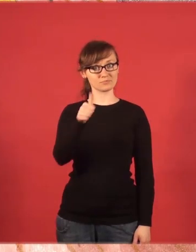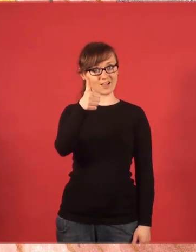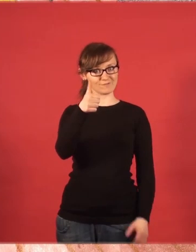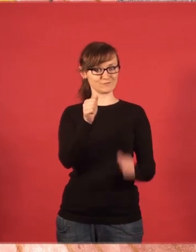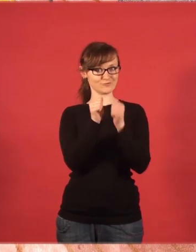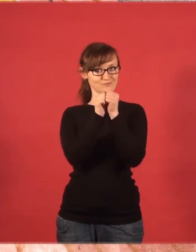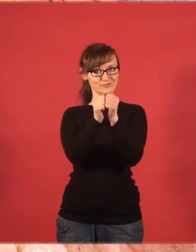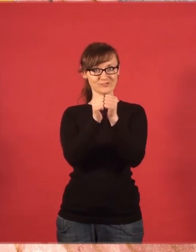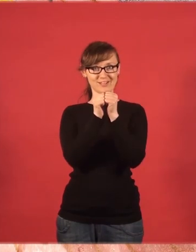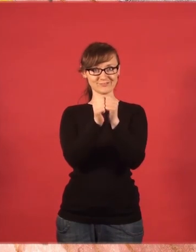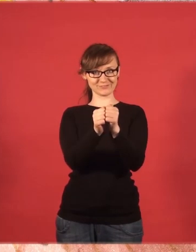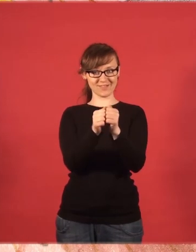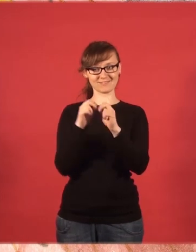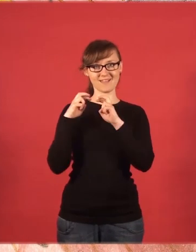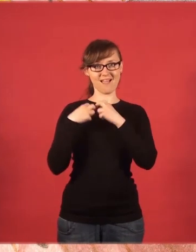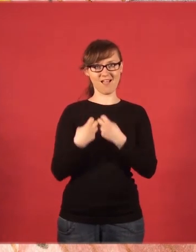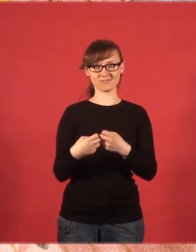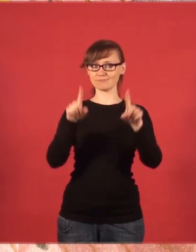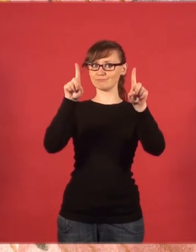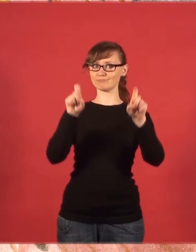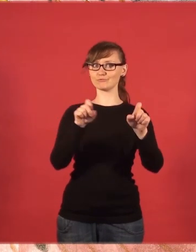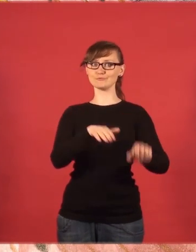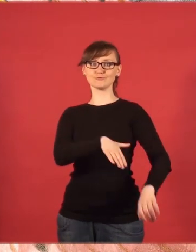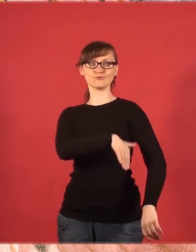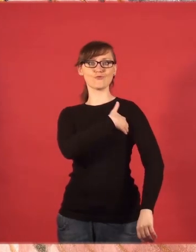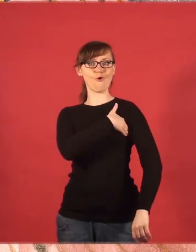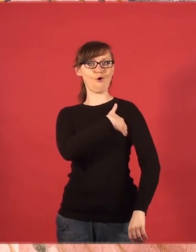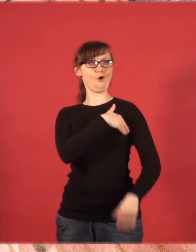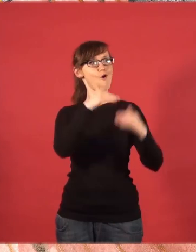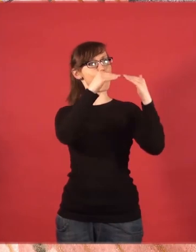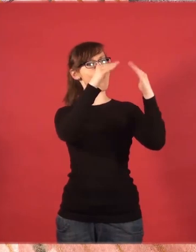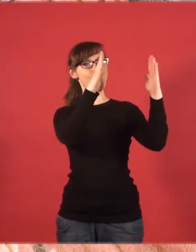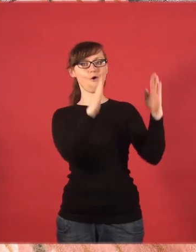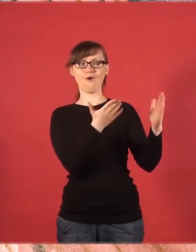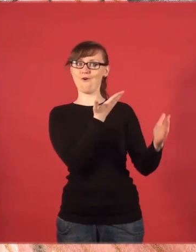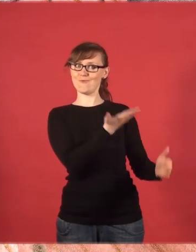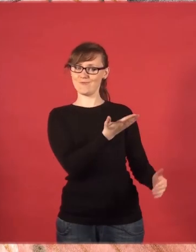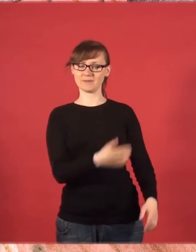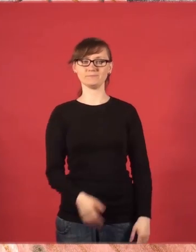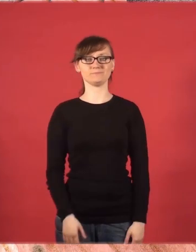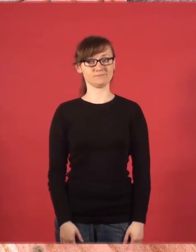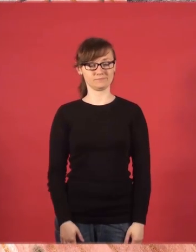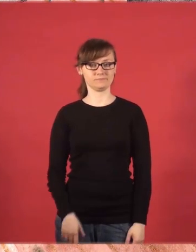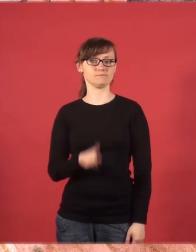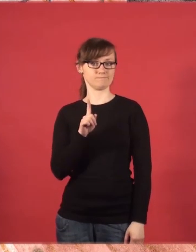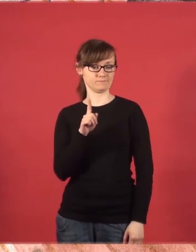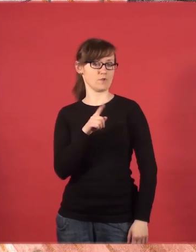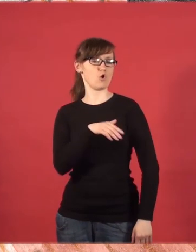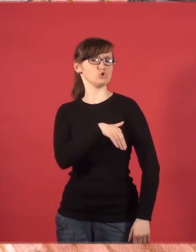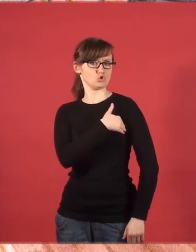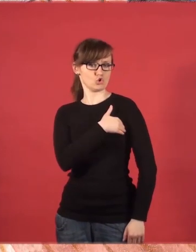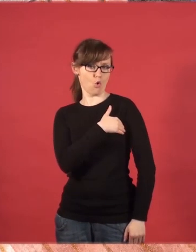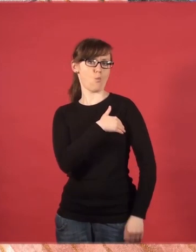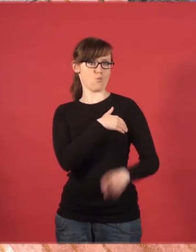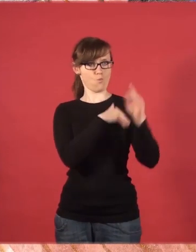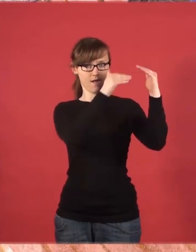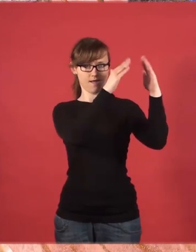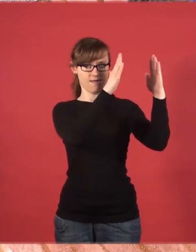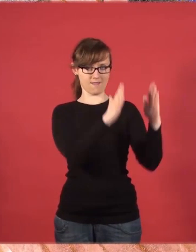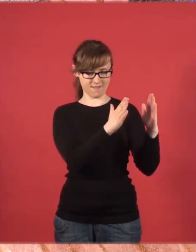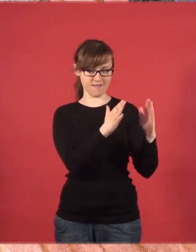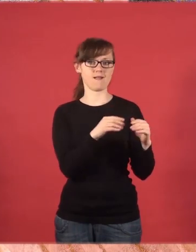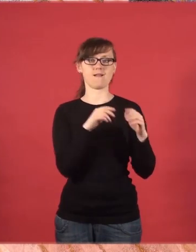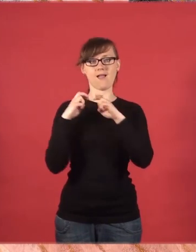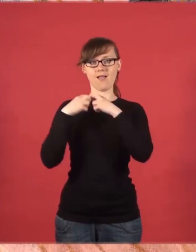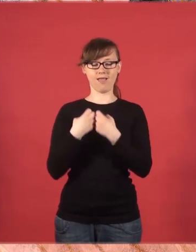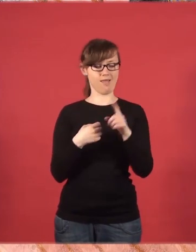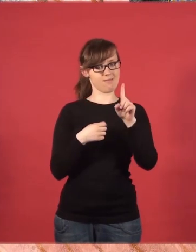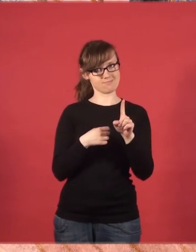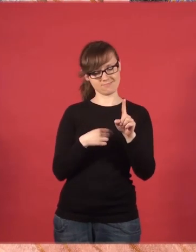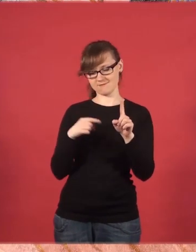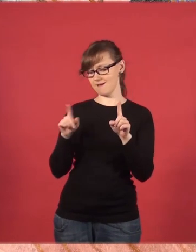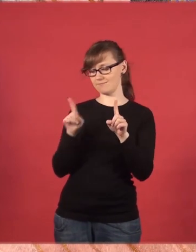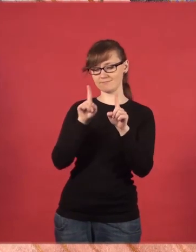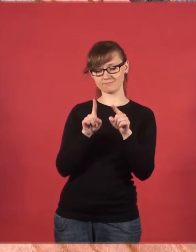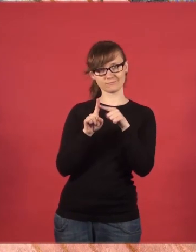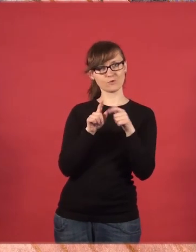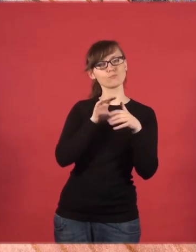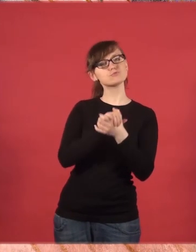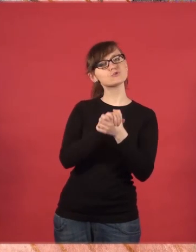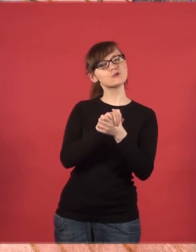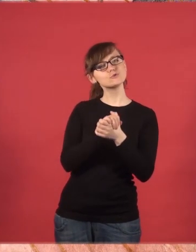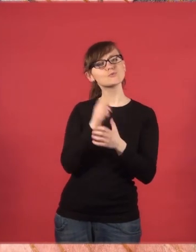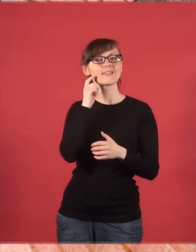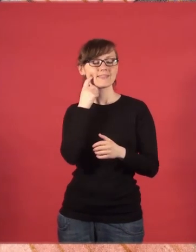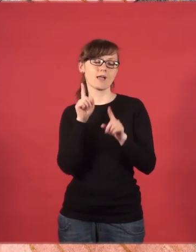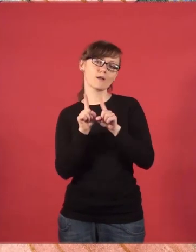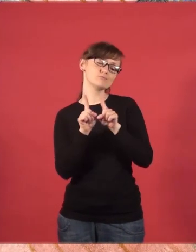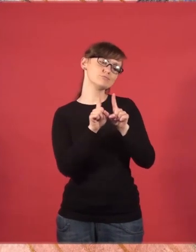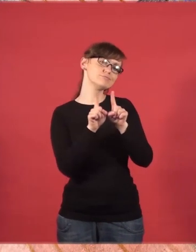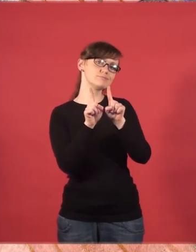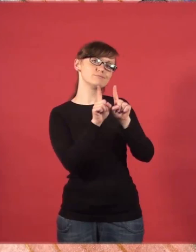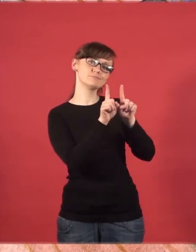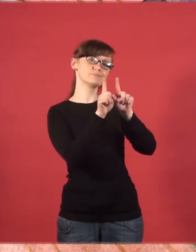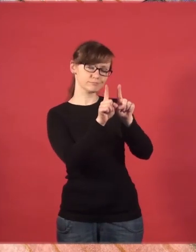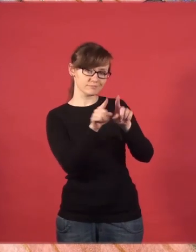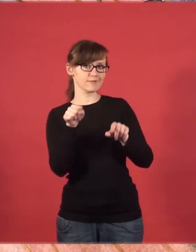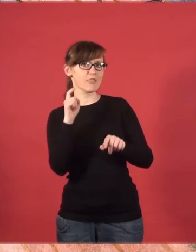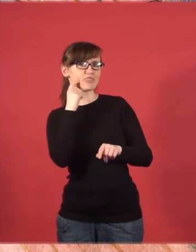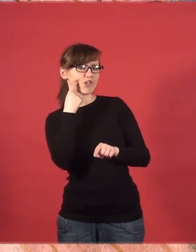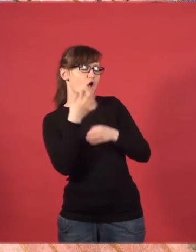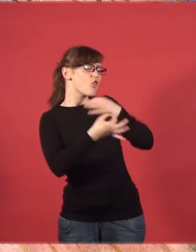Pierwszego września Ania poszła do szkoły, polubiła ją. Szła razem z Dianą do szkoły.